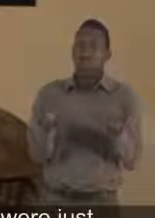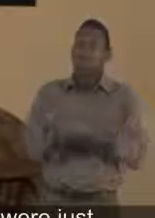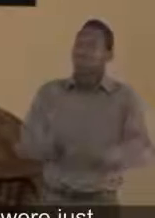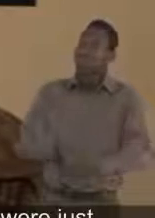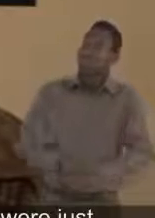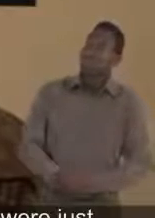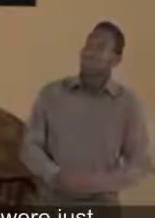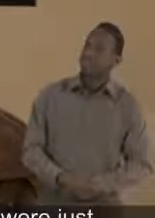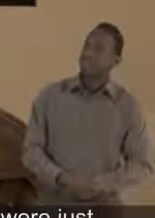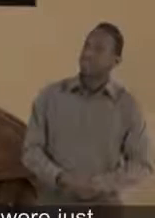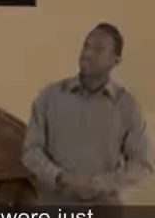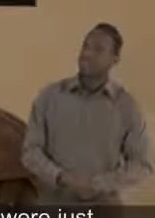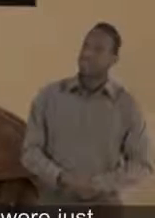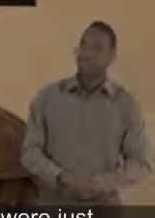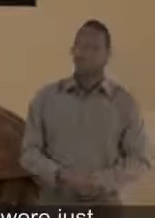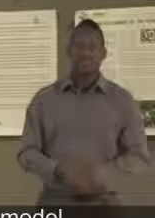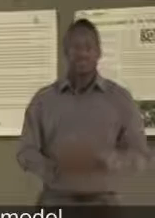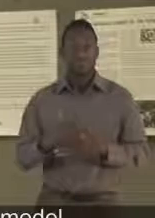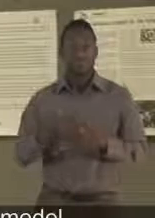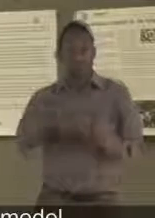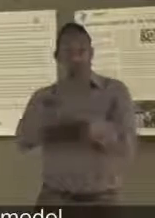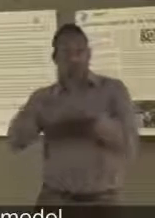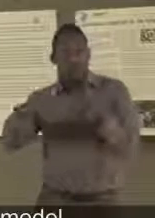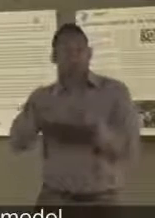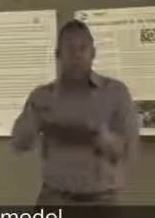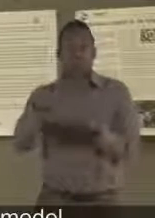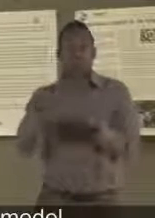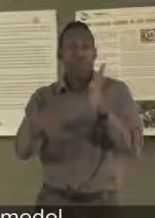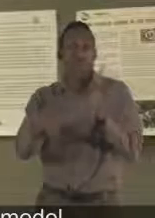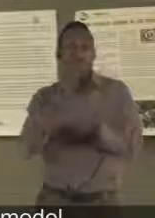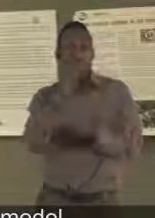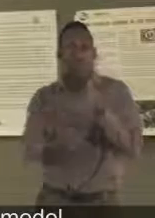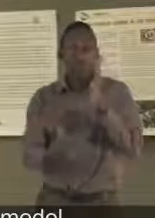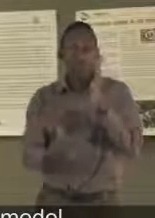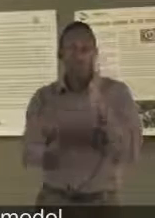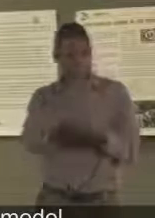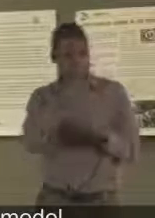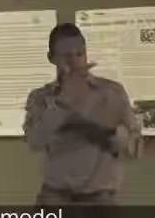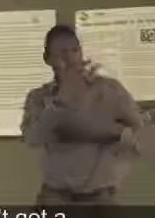مستسلمين للخدمات المقدمة لهم كيف تصفين النموذج الاجتماعي للإعاقة؟